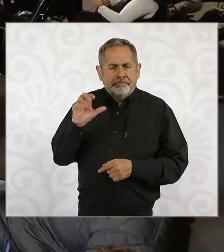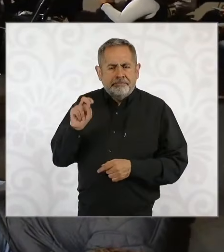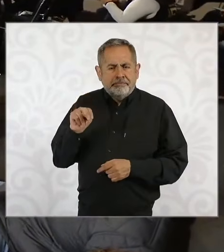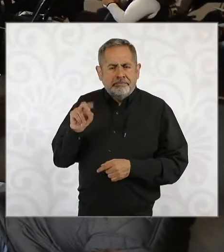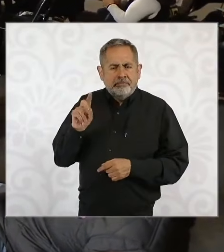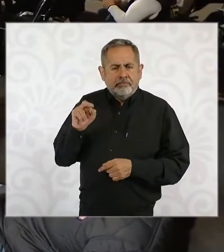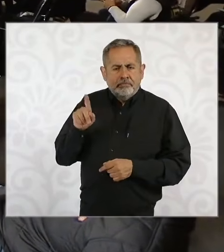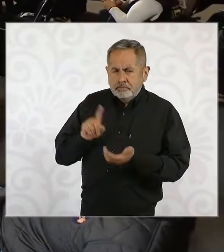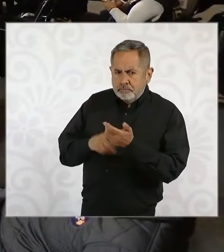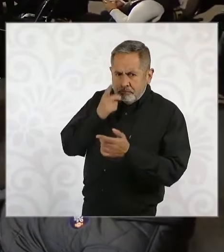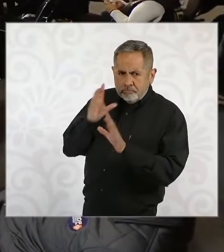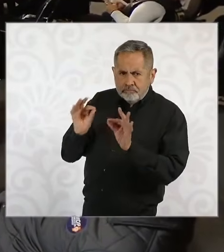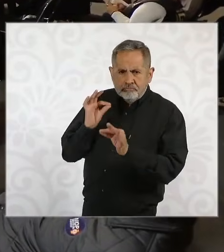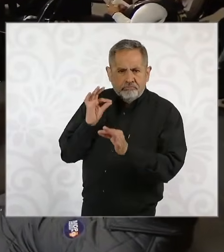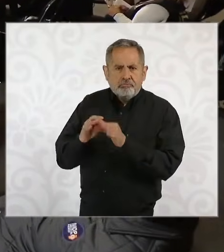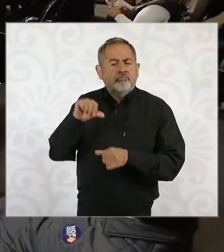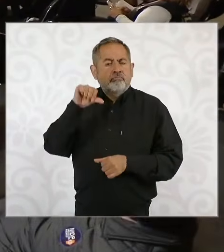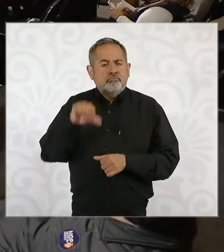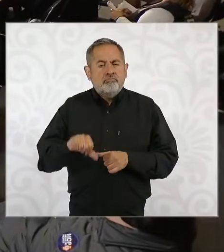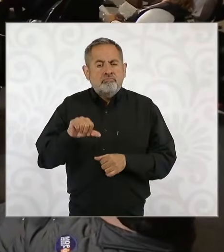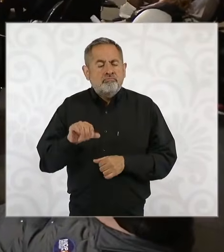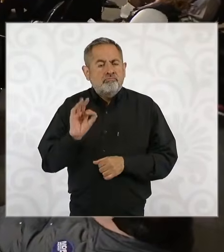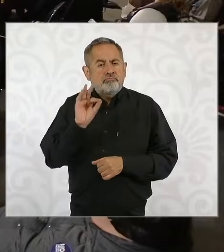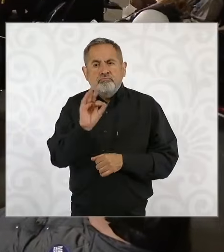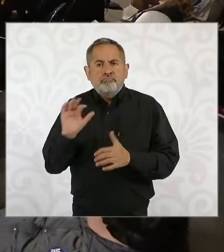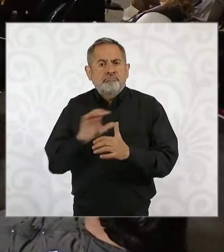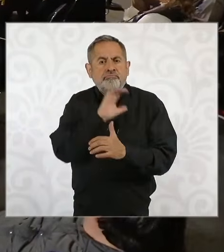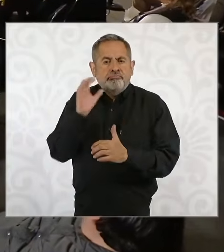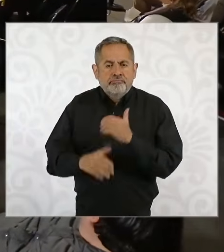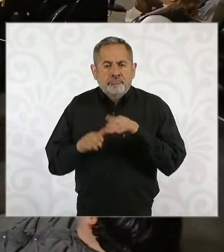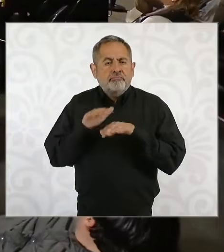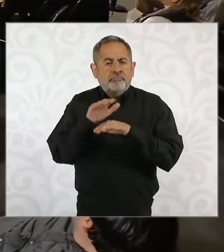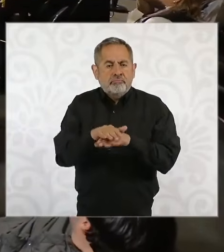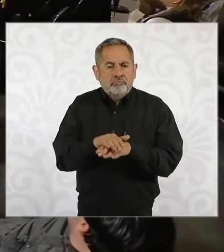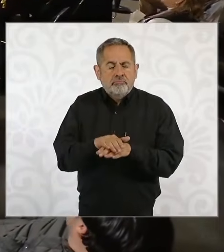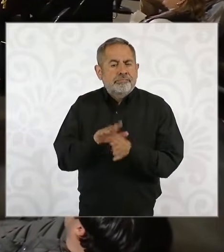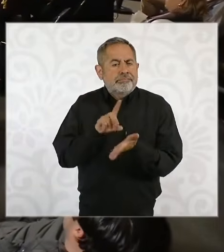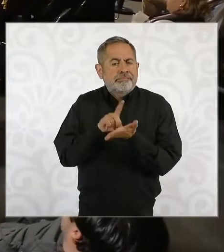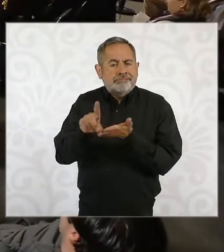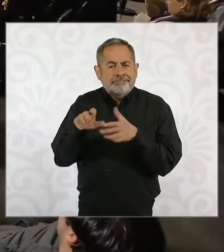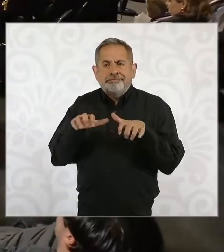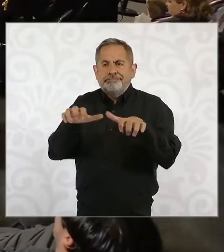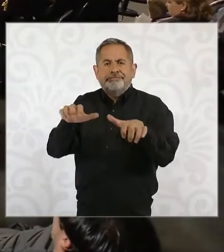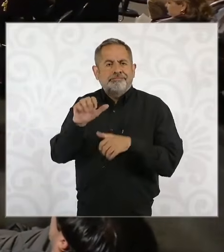Este, hoy vence eh pues esta consulta de derecho de las audiencias y réplicas en radio